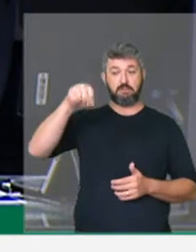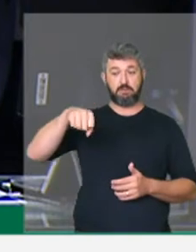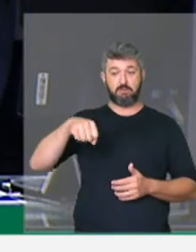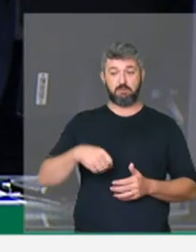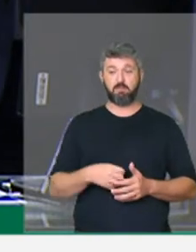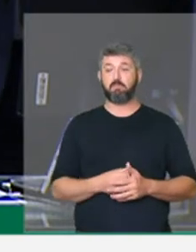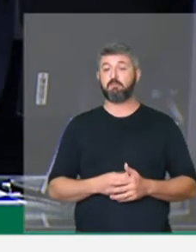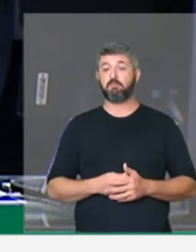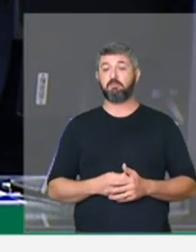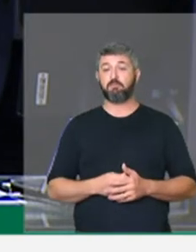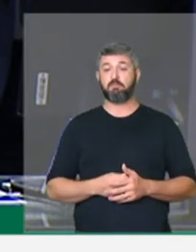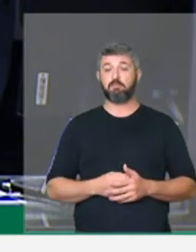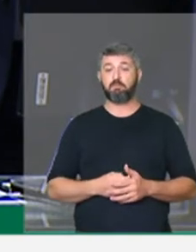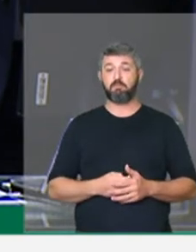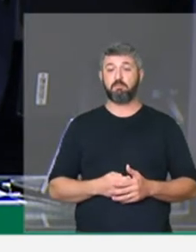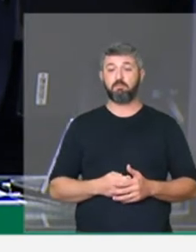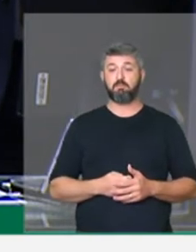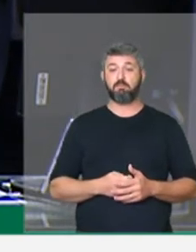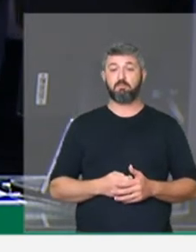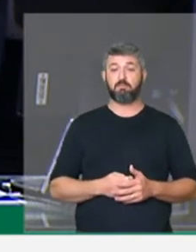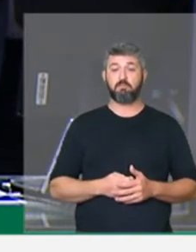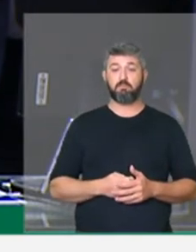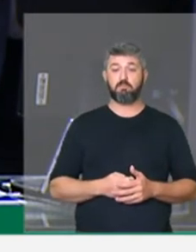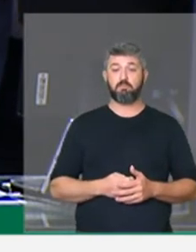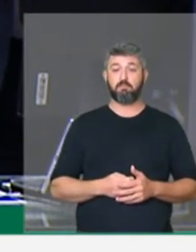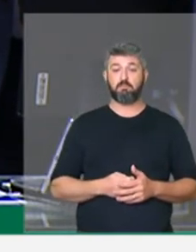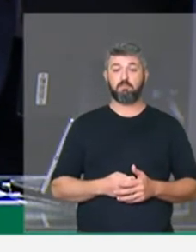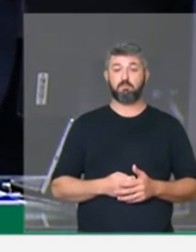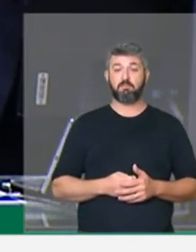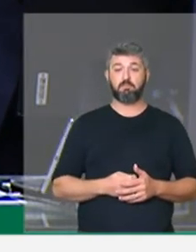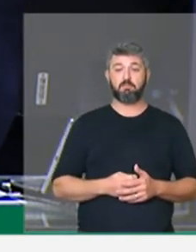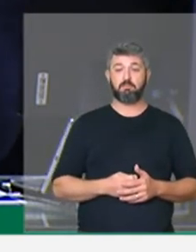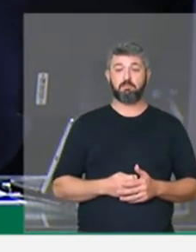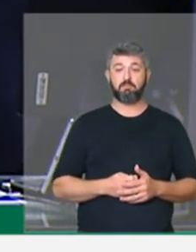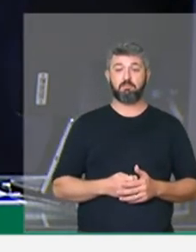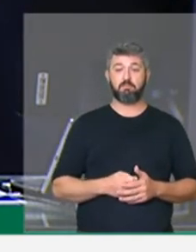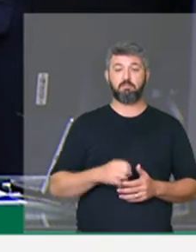DADO, GENTE?! É NÃO. PSB SIM. DEMOCRATAS. -- [DEPUTADO]: